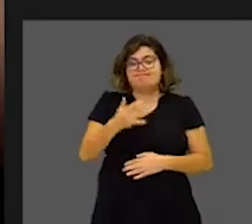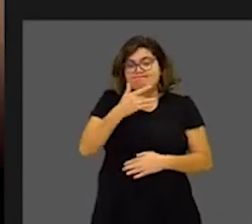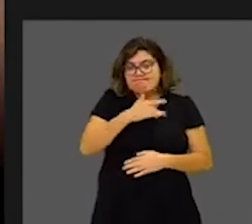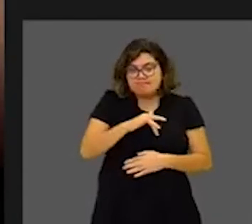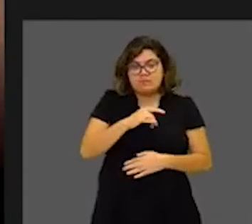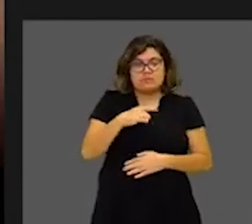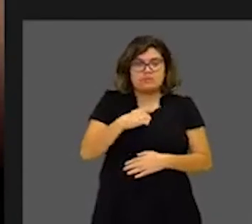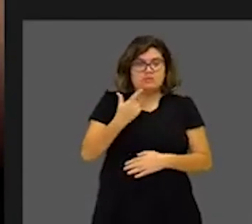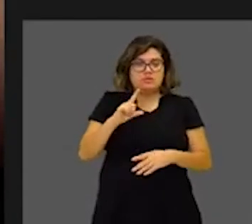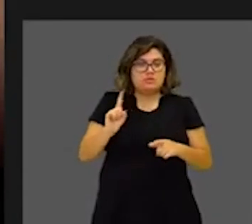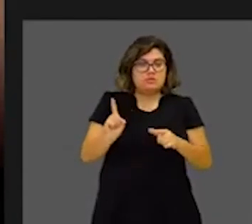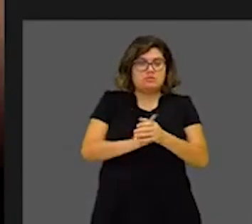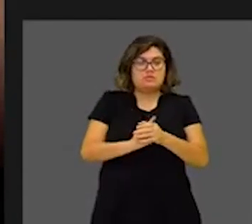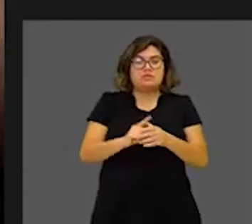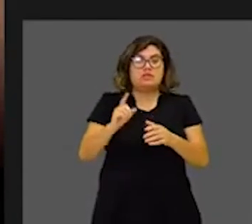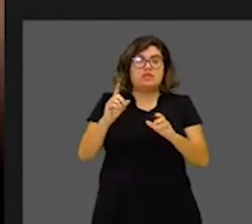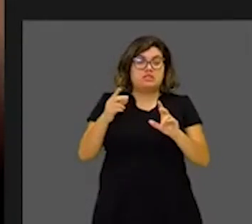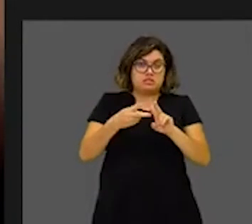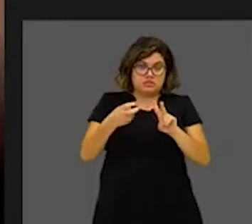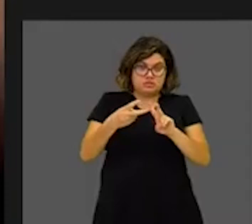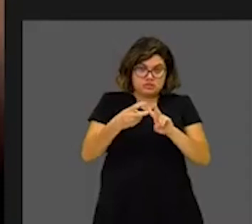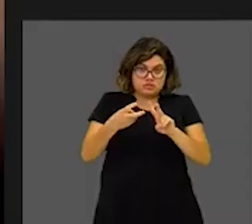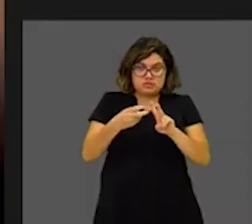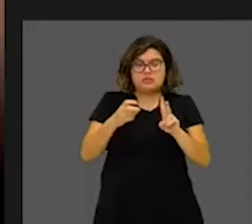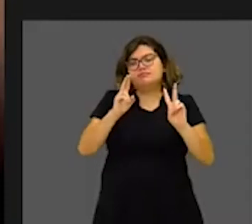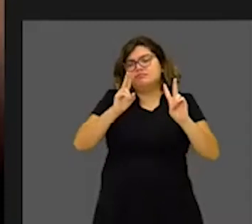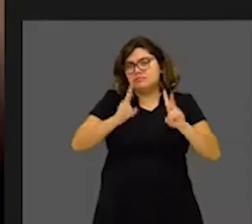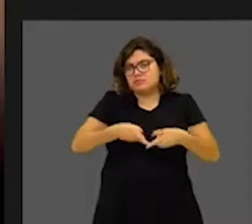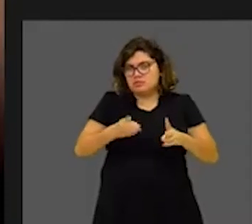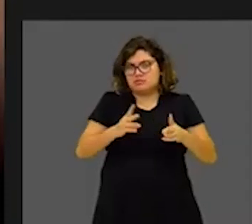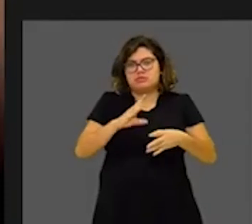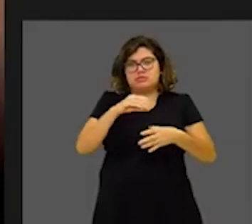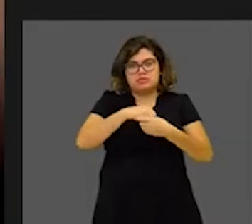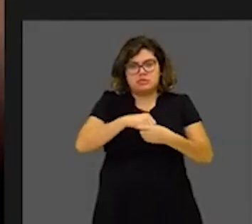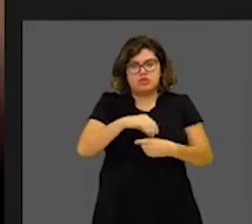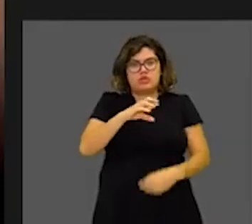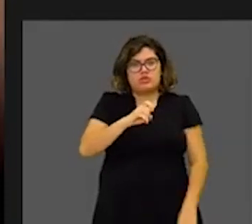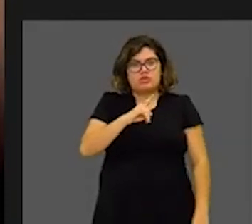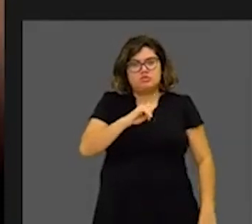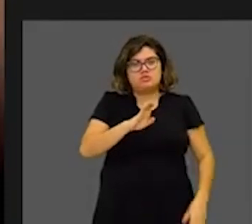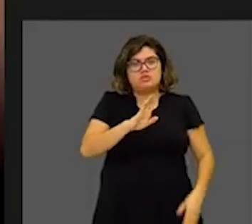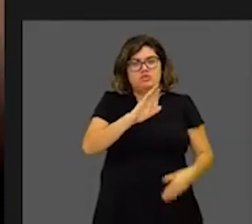pessoas indígenas na pé ainda aqui no código eleitoral a coisa mudou bastante segura então